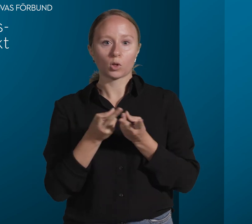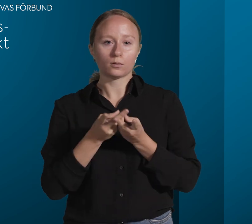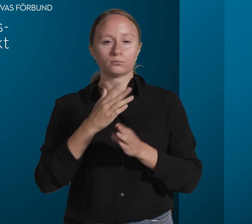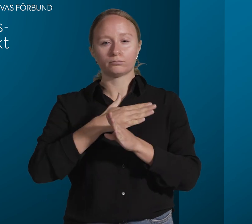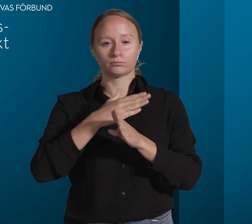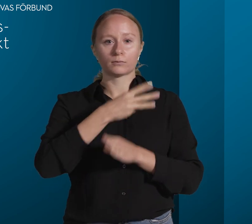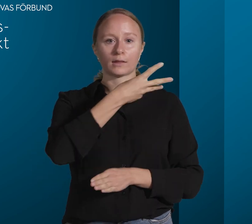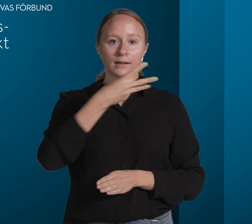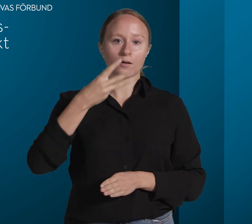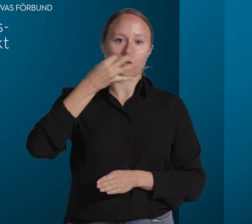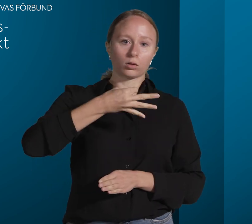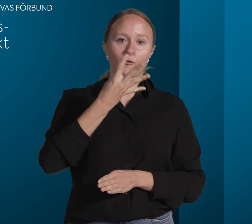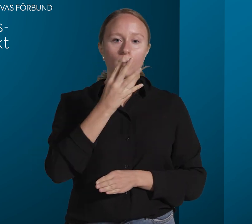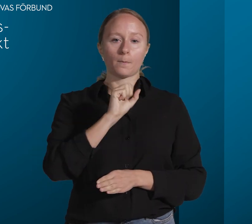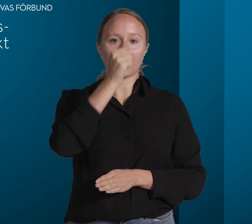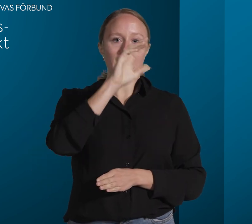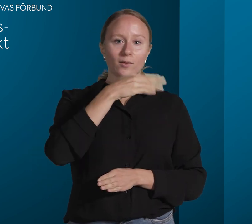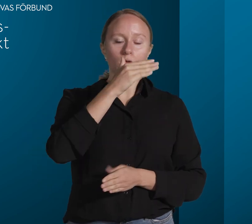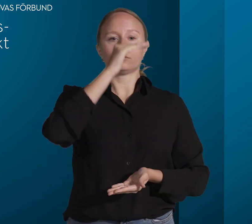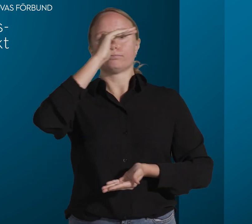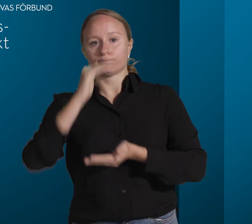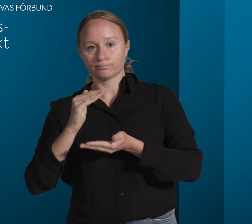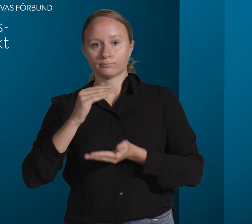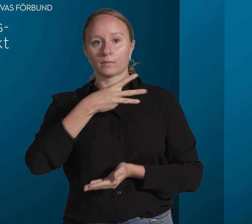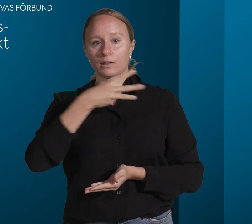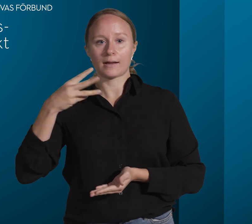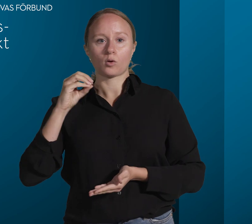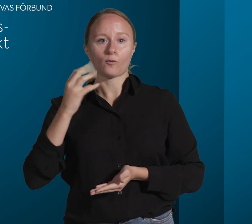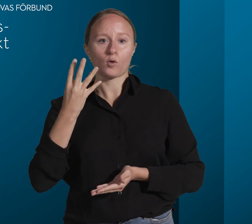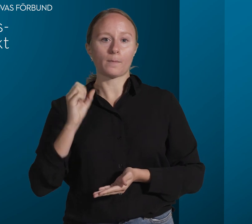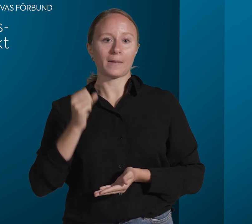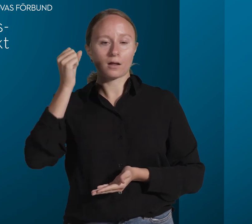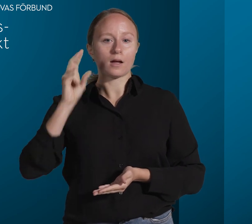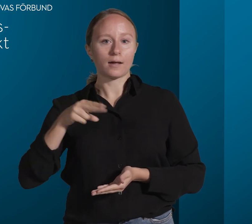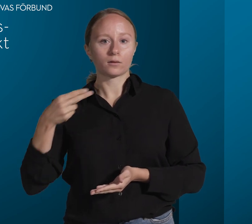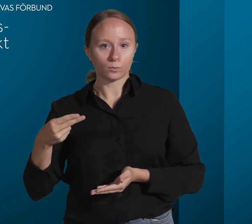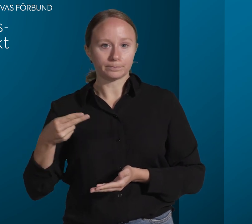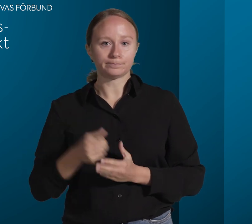från cirka 384 miljoner till cirka 304 miljoner euro.